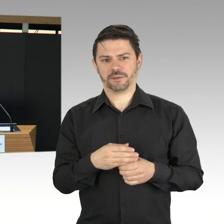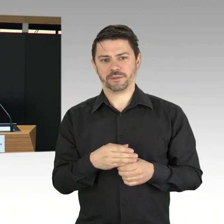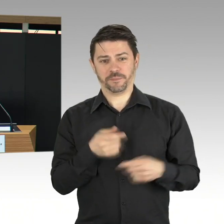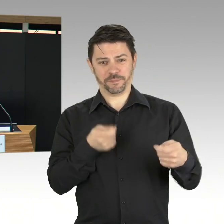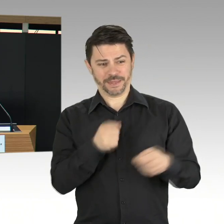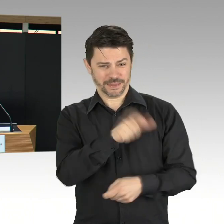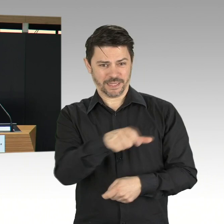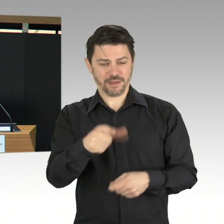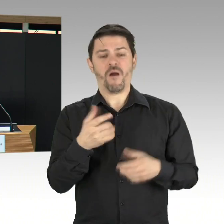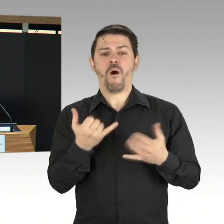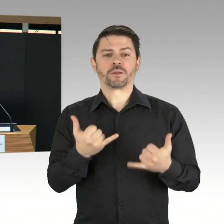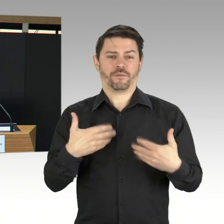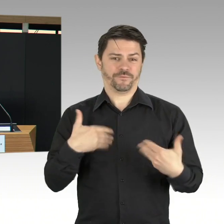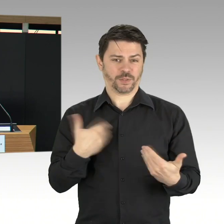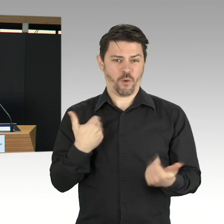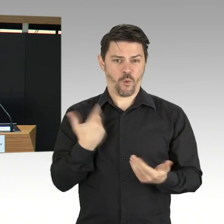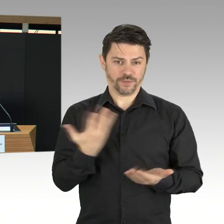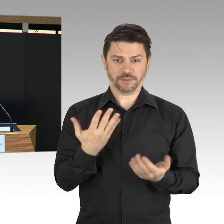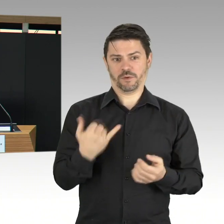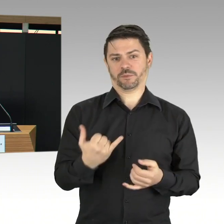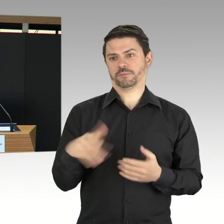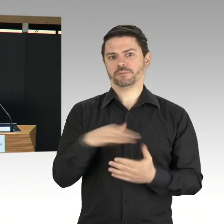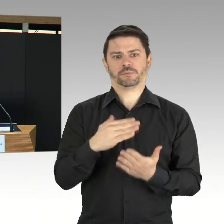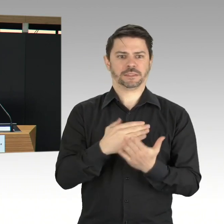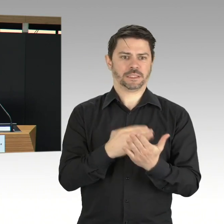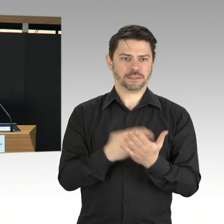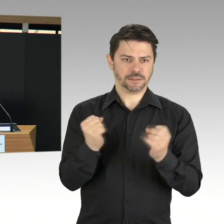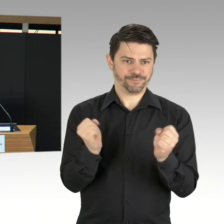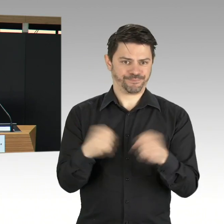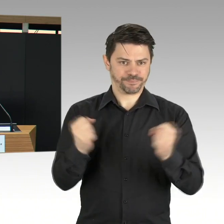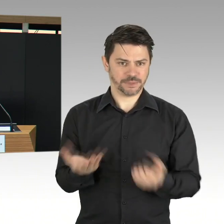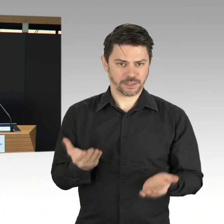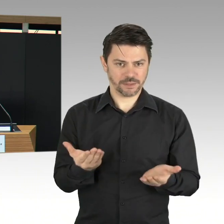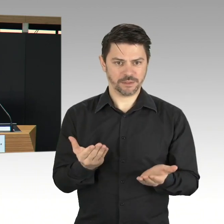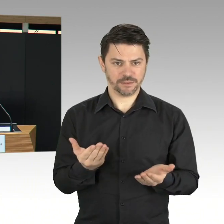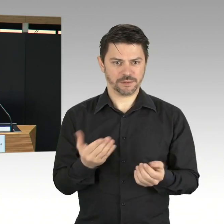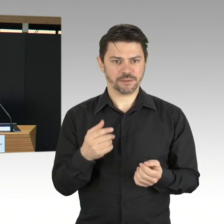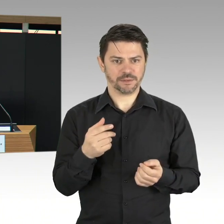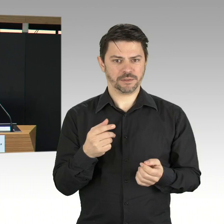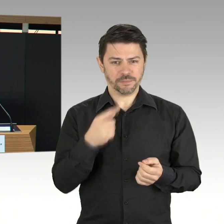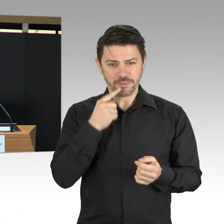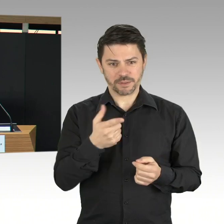als Sie bei der Rede von Herrn Wolf gelacht haben. Das denken Sie nämlich tatsächlich über die Mieterinnen und Mieter.